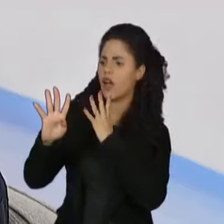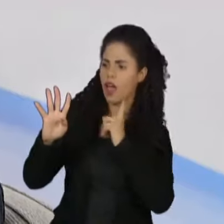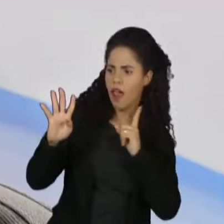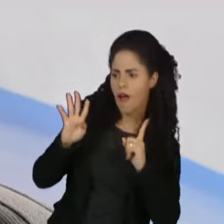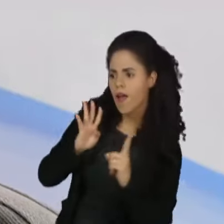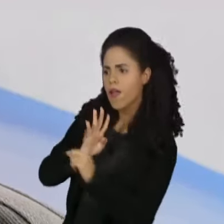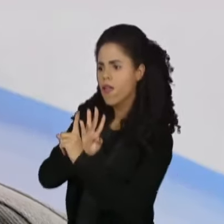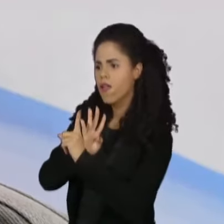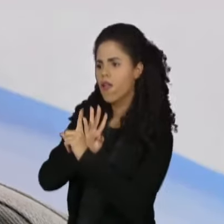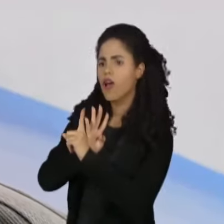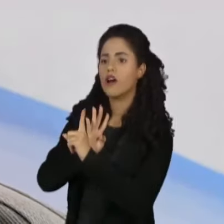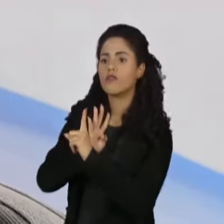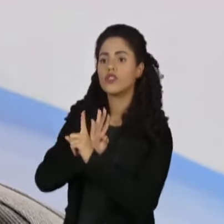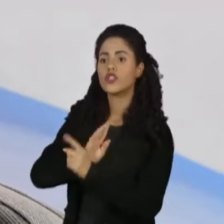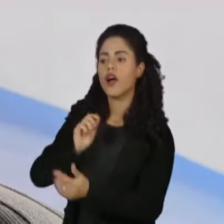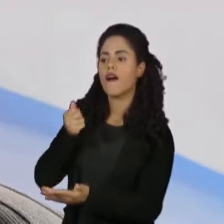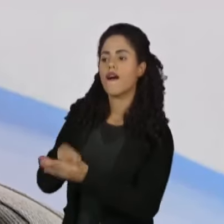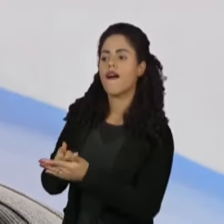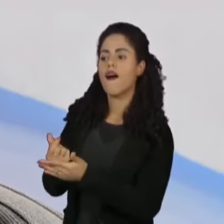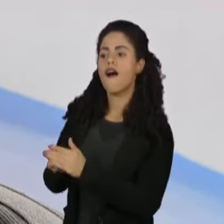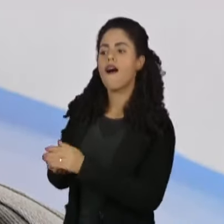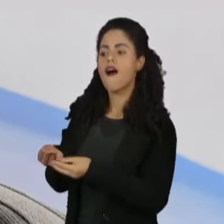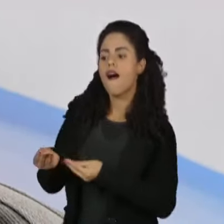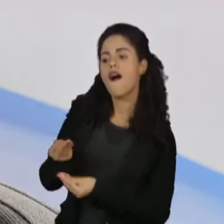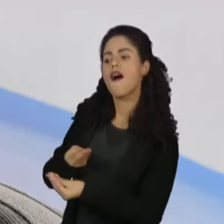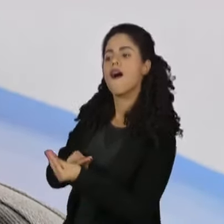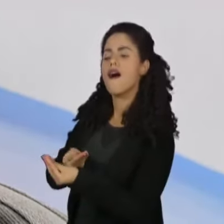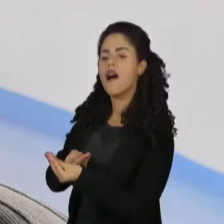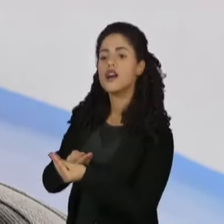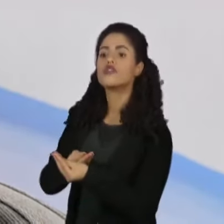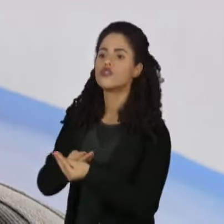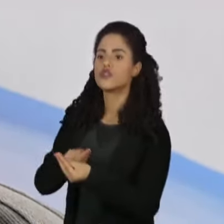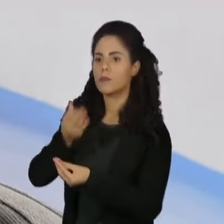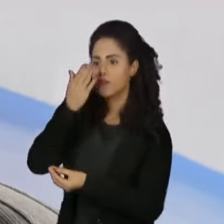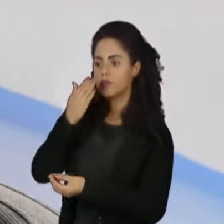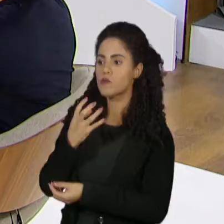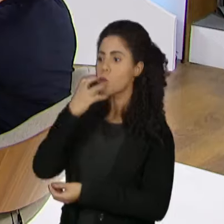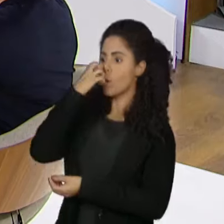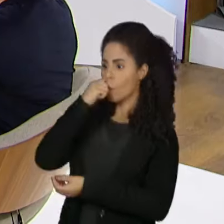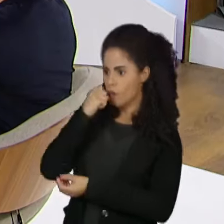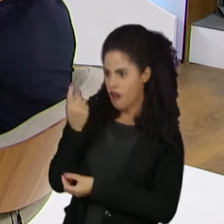para alguém para furar fila e você já subornou um guarda Não fala subor você já deu uma caixinha no